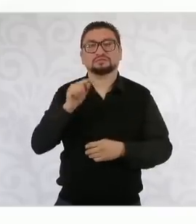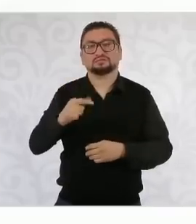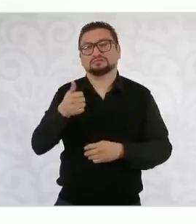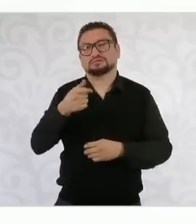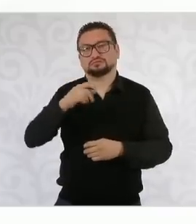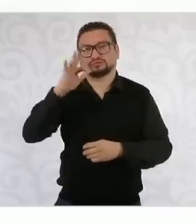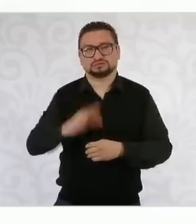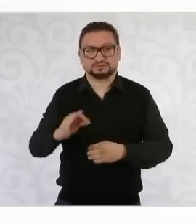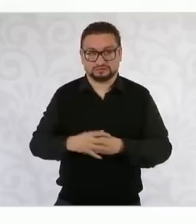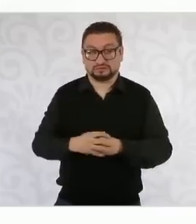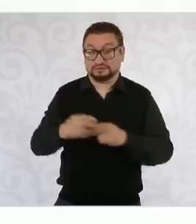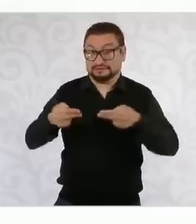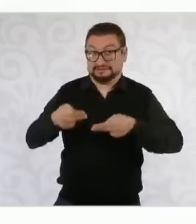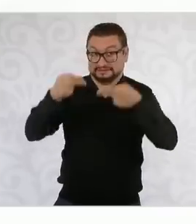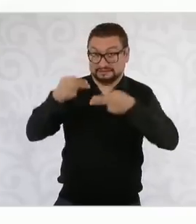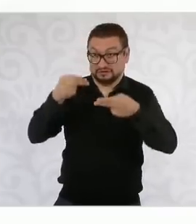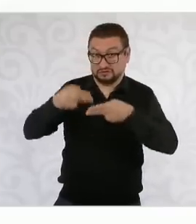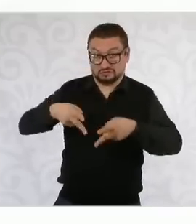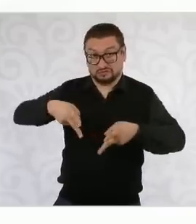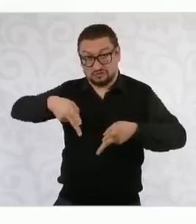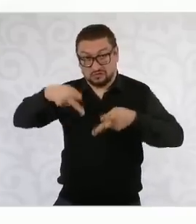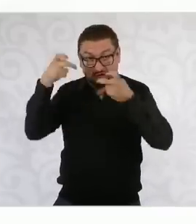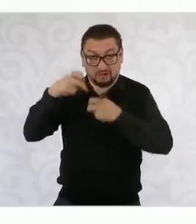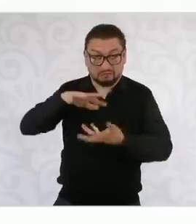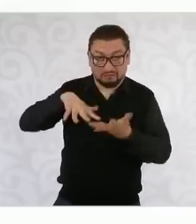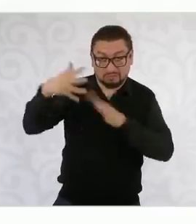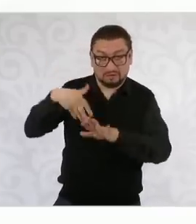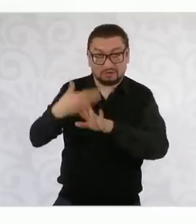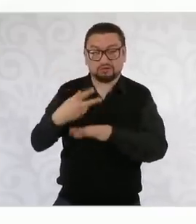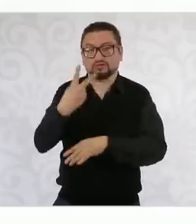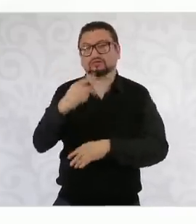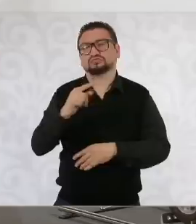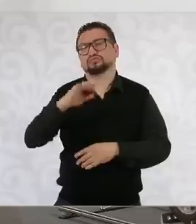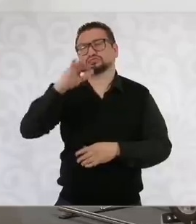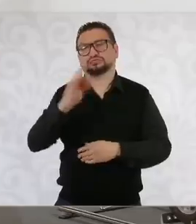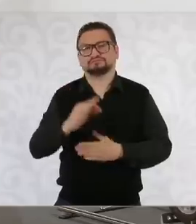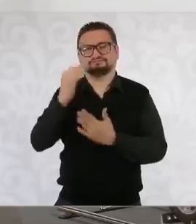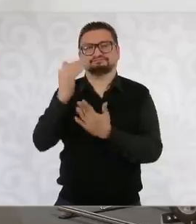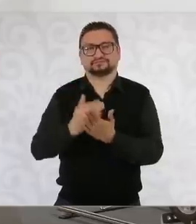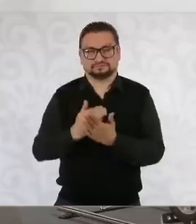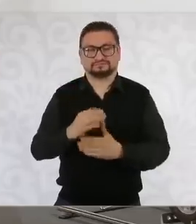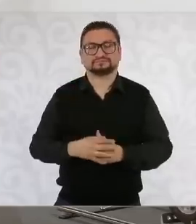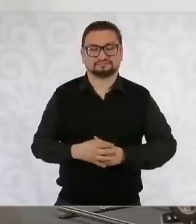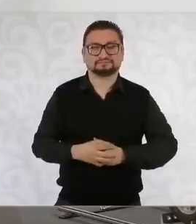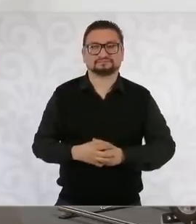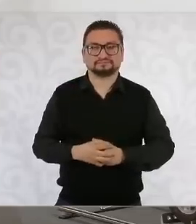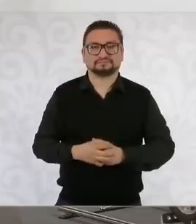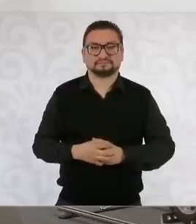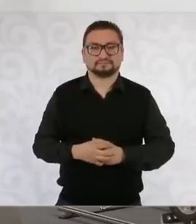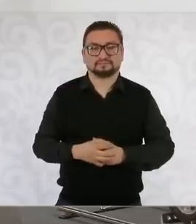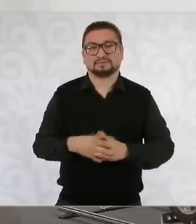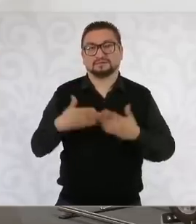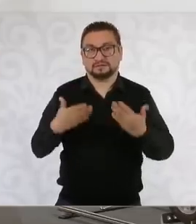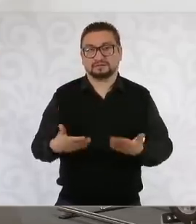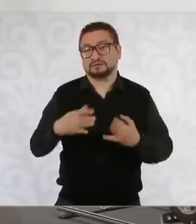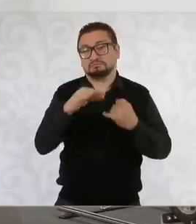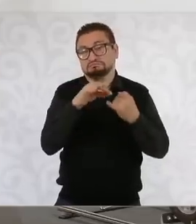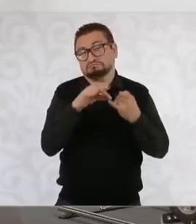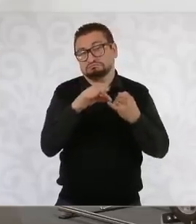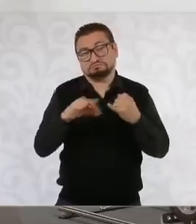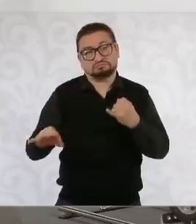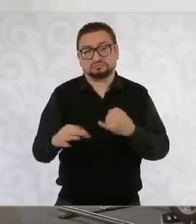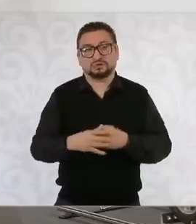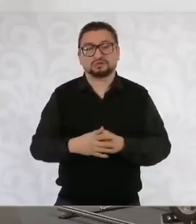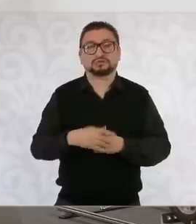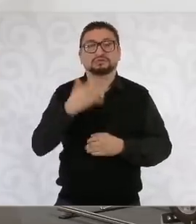y robo a negocio con violencia men 2 por por último eh mostramos una gráfica con